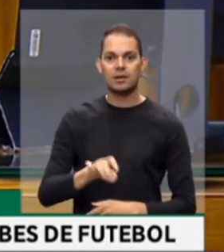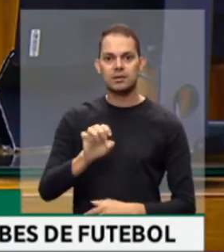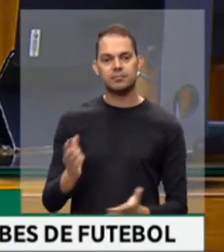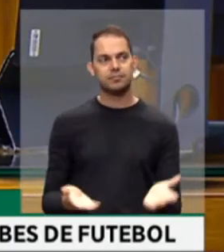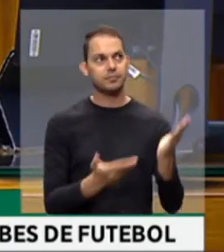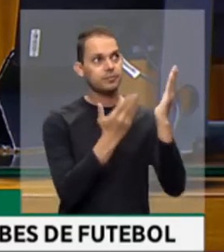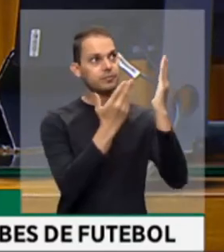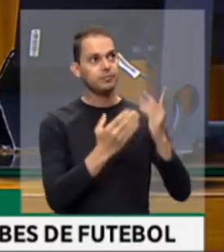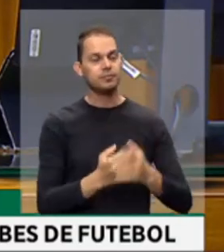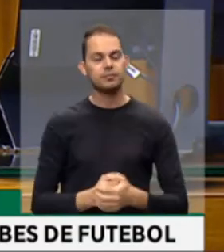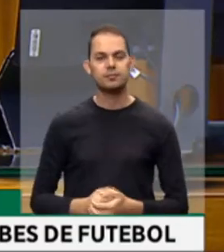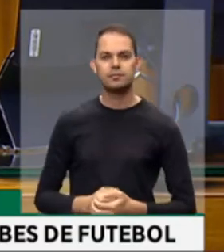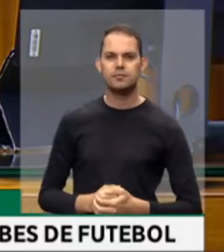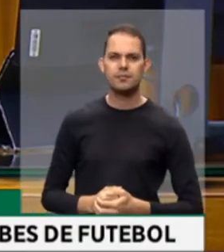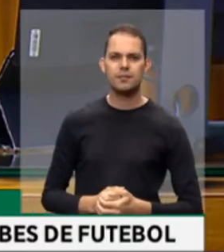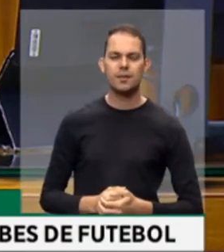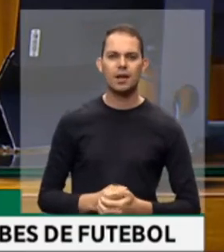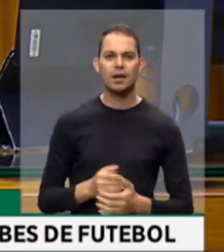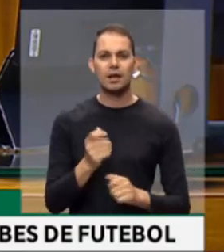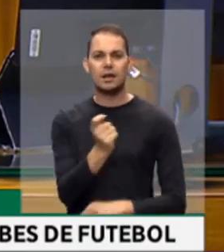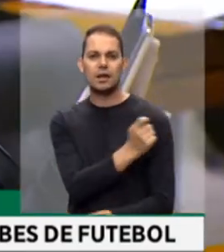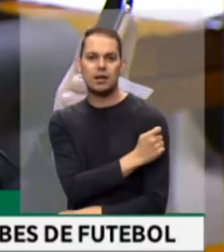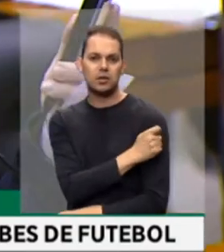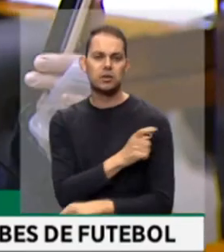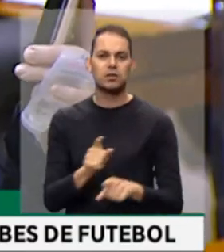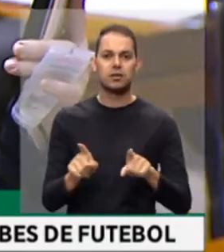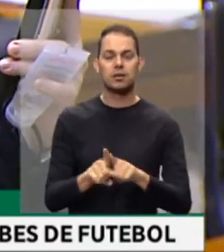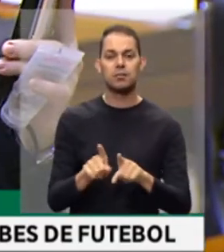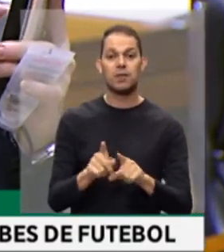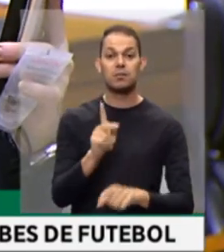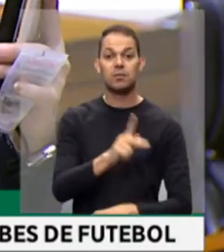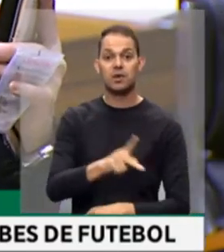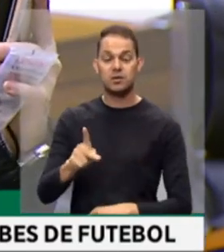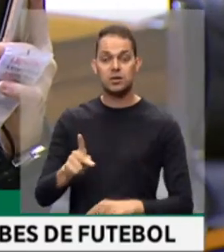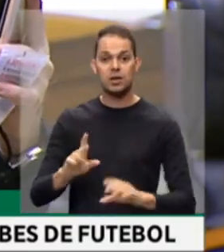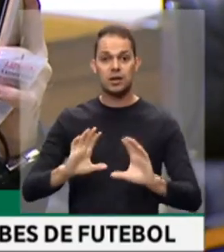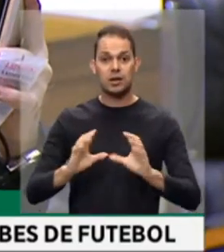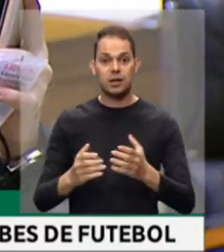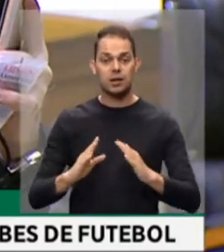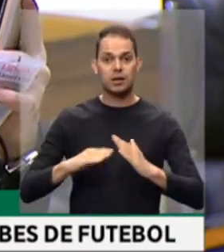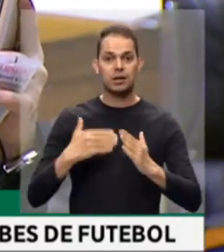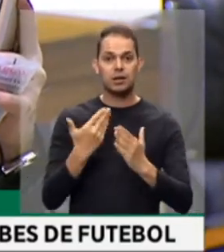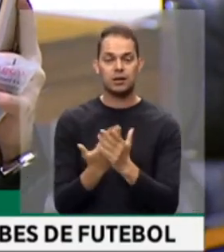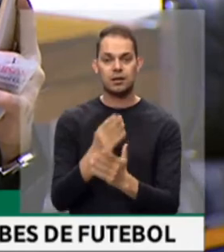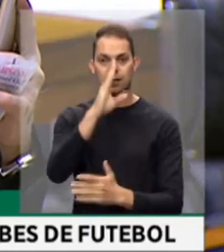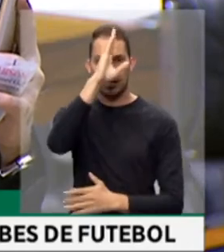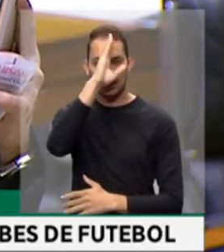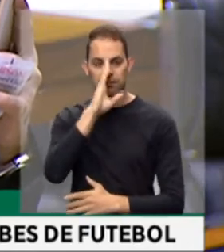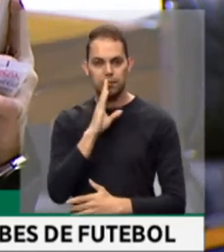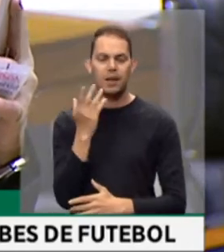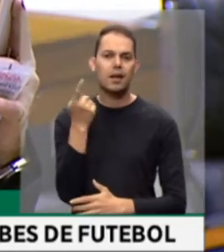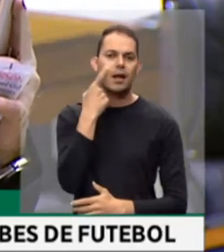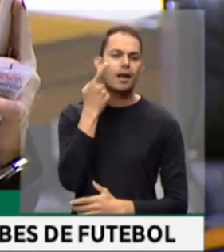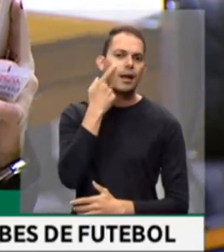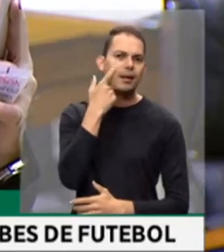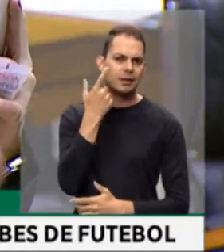INCORPORADO É DÍVIDA E JOGADO LÁ PARA FRENTE. PARCELADO. [CARLOS OLIVEIRA]: DEPUTADO ZÉ NETO DO PT DA BAHIA. -- [DEPUTADO]: